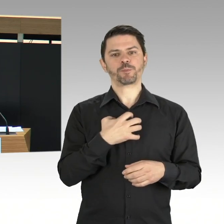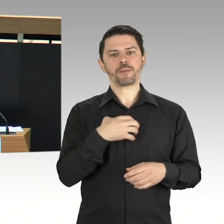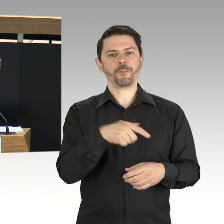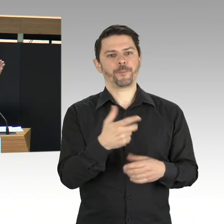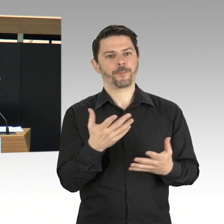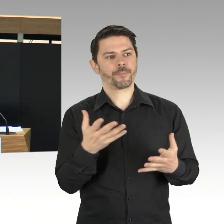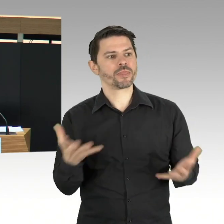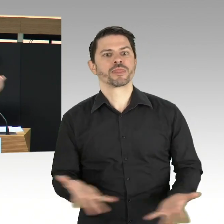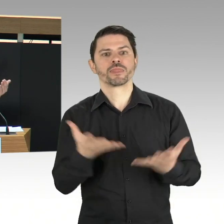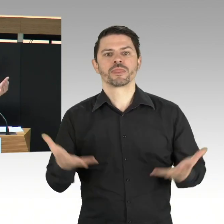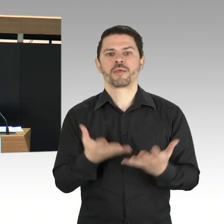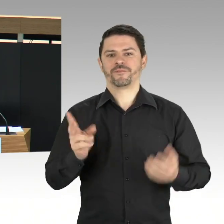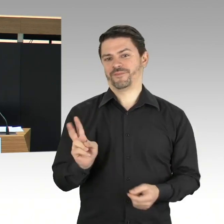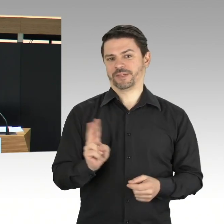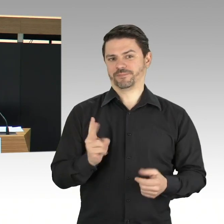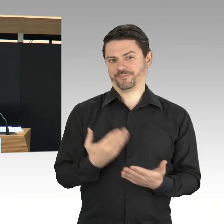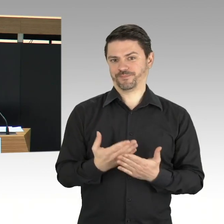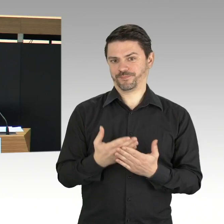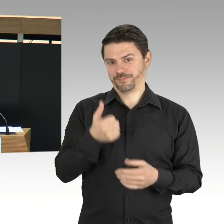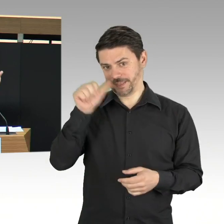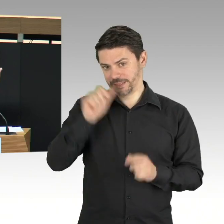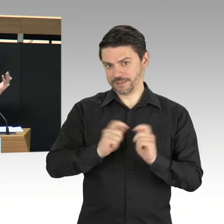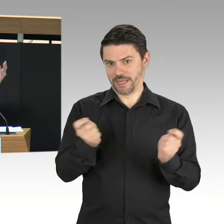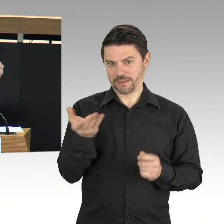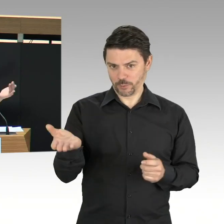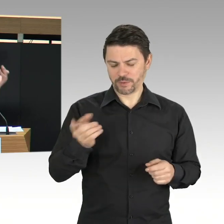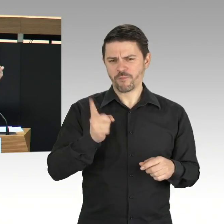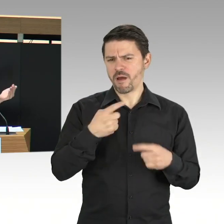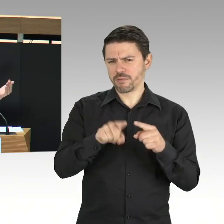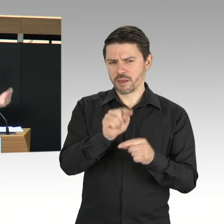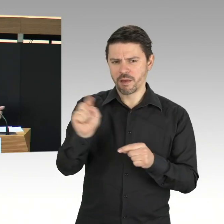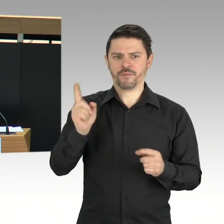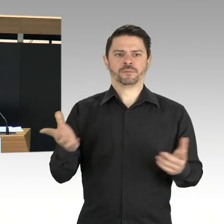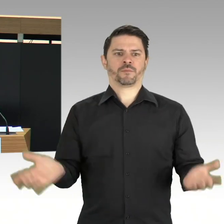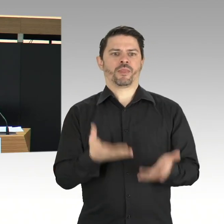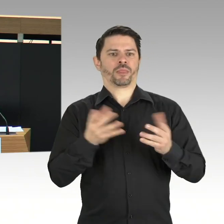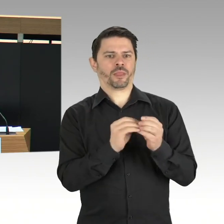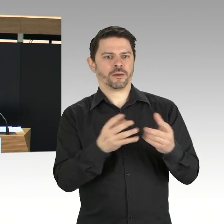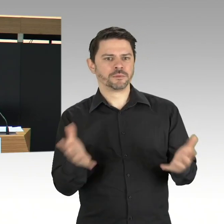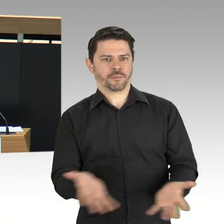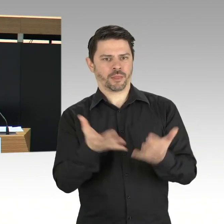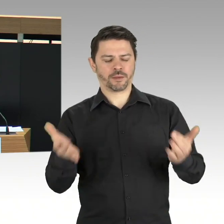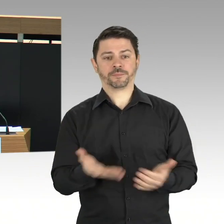oder "Alleinerziehende mit zwei Kindern sucht seit drei Jahren eine Wohnung und ist obdachlos". Entschuldigung und dann kommt immer die Frage,